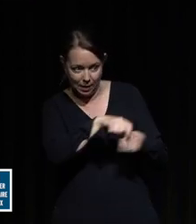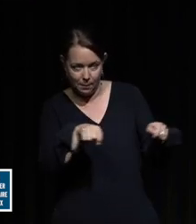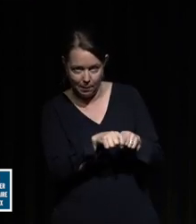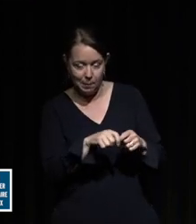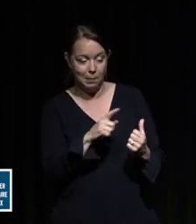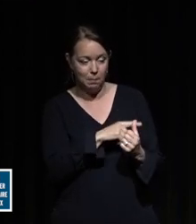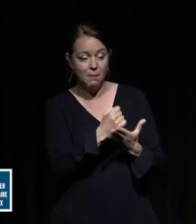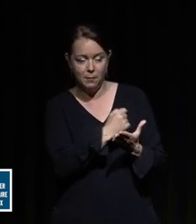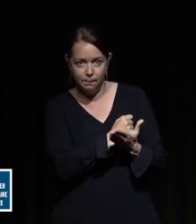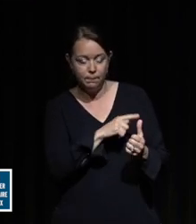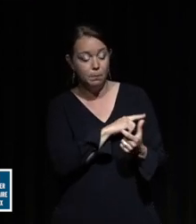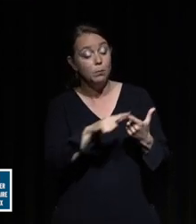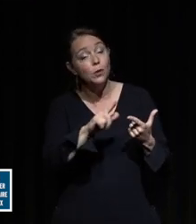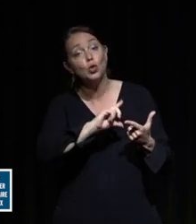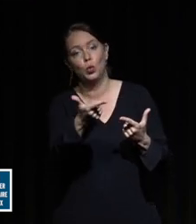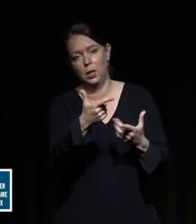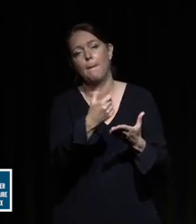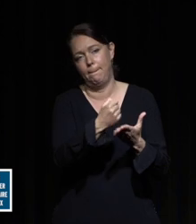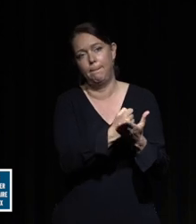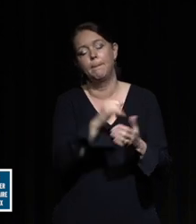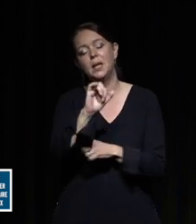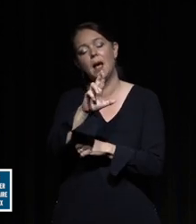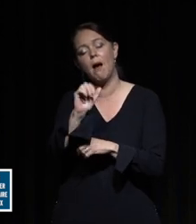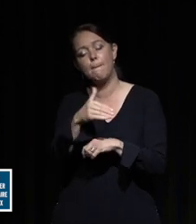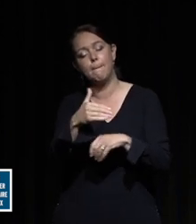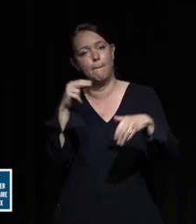intention qu'on pratique quand même beaucoup qui est l'irm est donc dans cette dernière